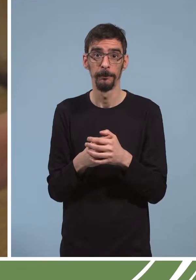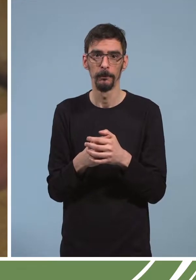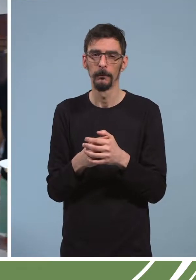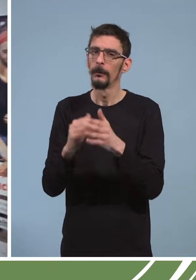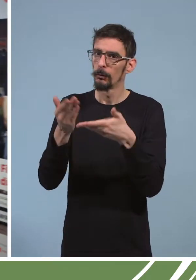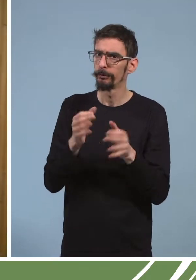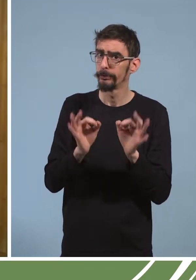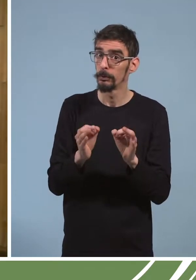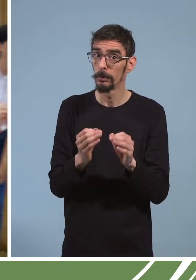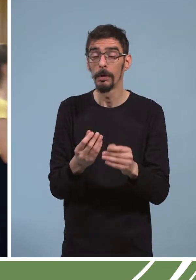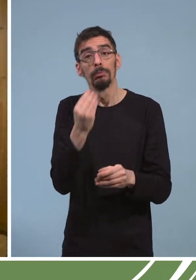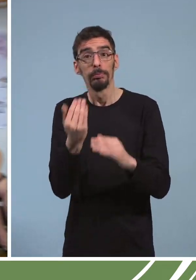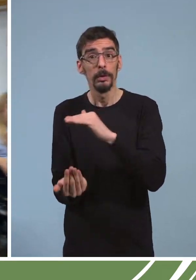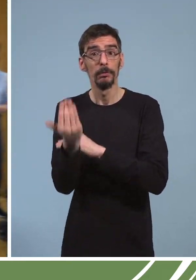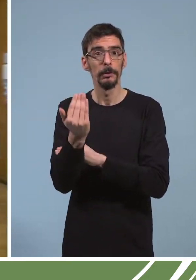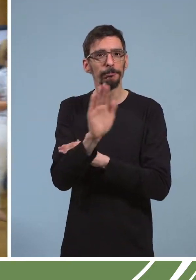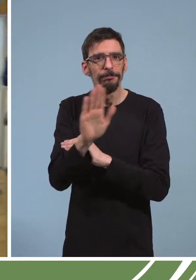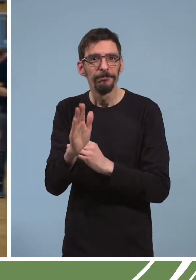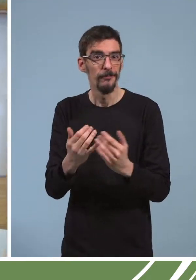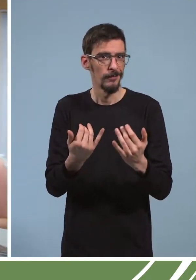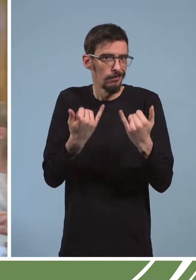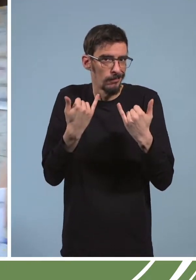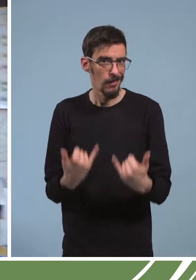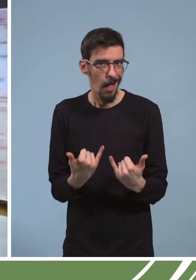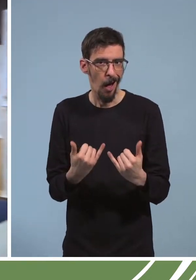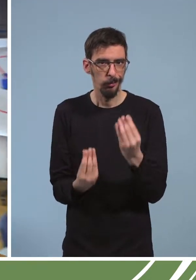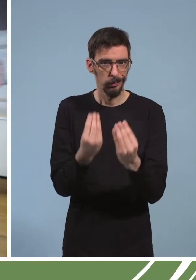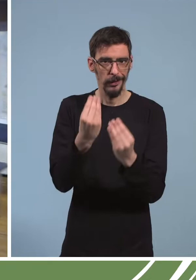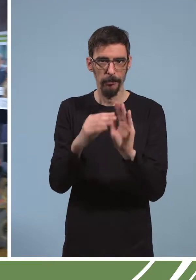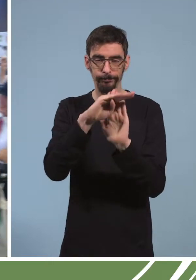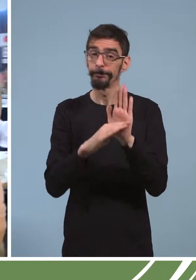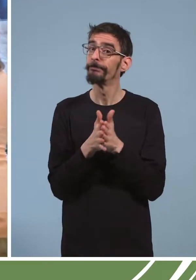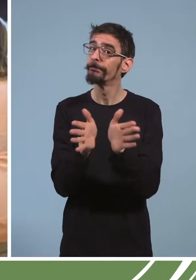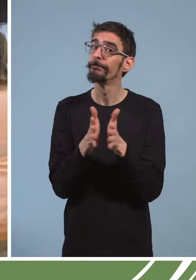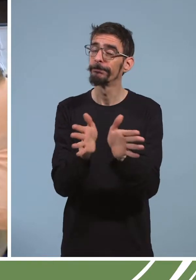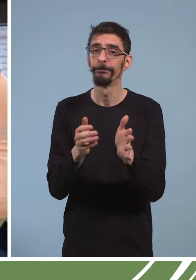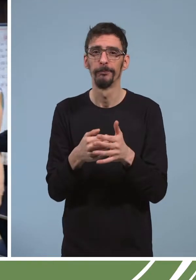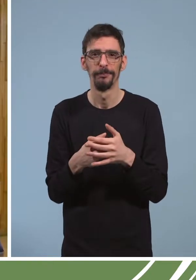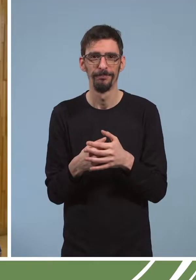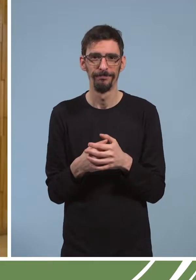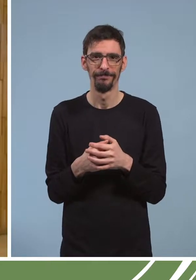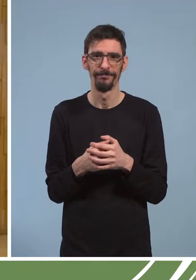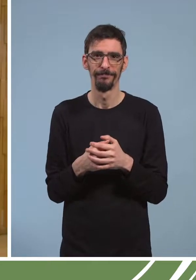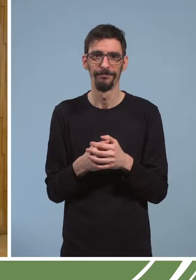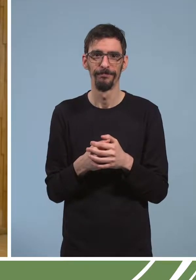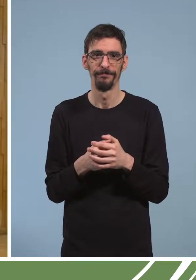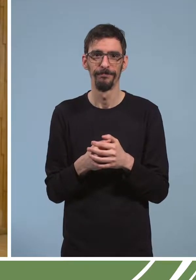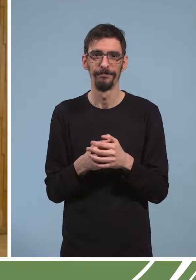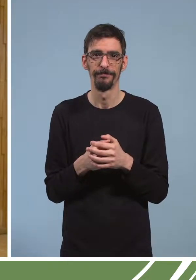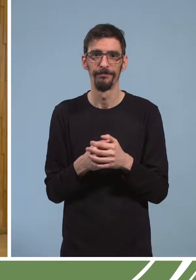Wenn alle Teilnehmenden ihren Tisch gefunden haben, kannst du sie zu dem besonderen Frühstück willkommen heißen. Jetzt erklärst du die Regeln des Spiels.